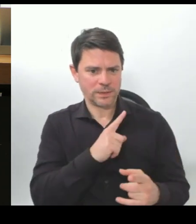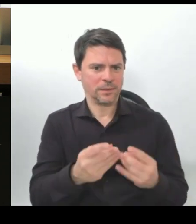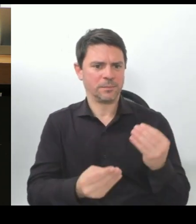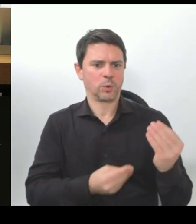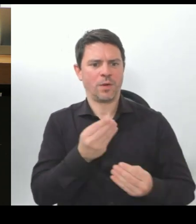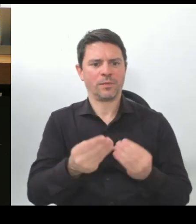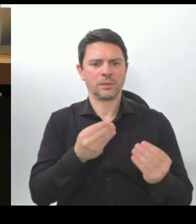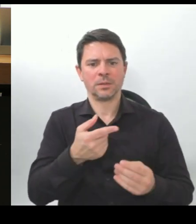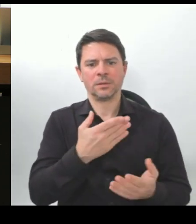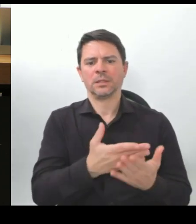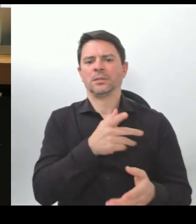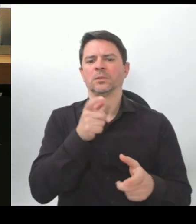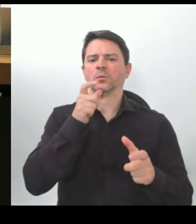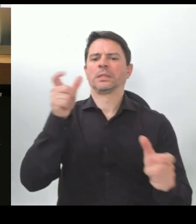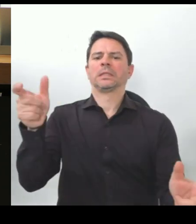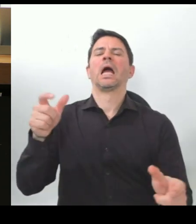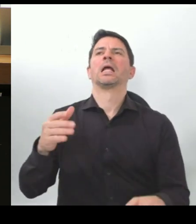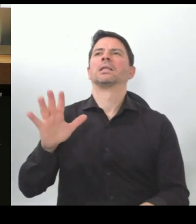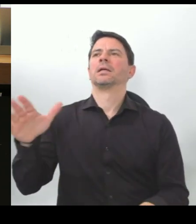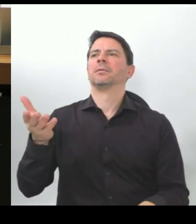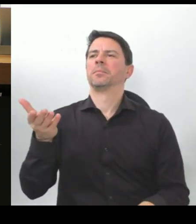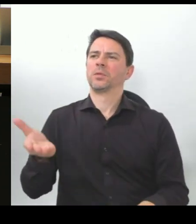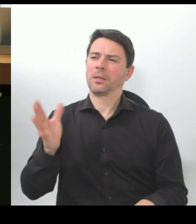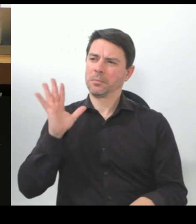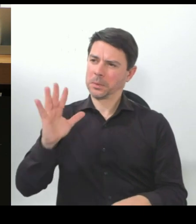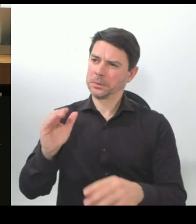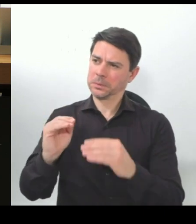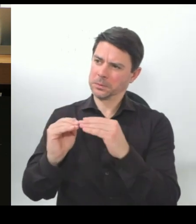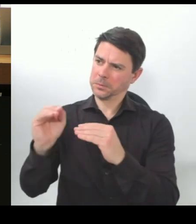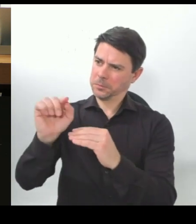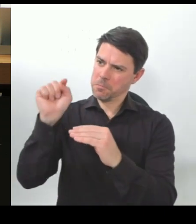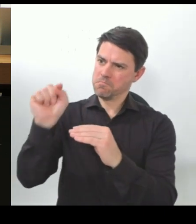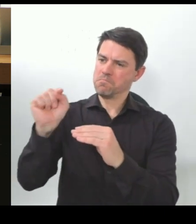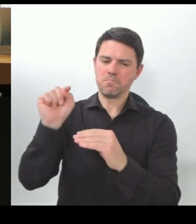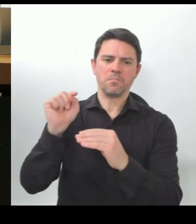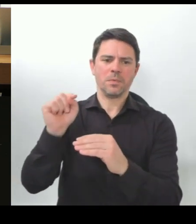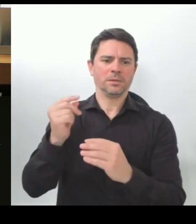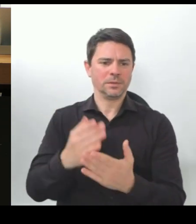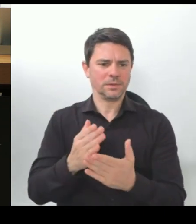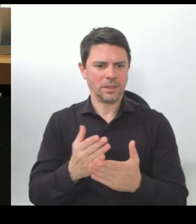Dann frage ich mich doch schon, was das eigentlich für ein Wahl Kampf Klamauk ist, den sie hier